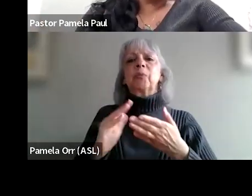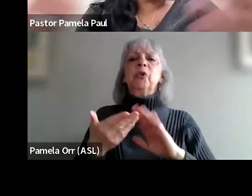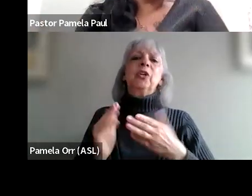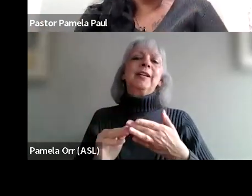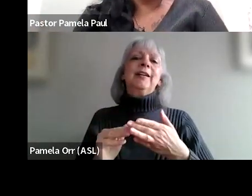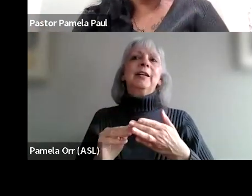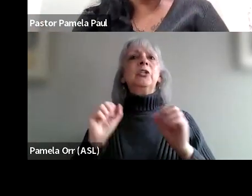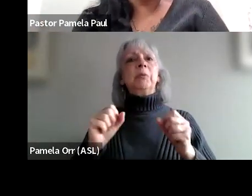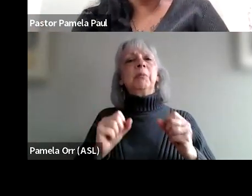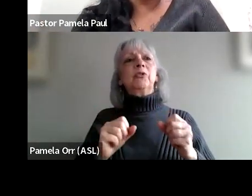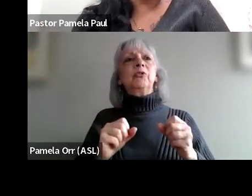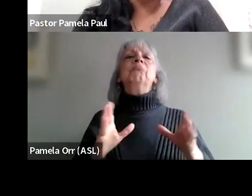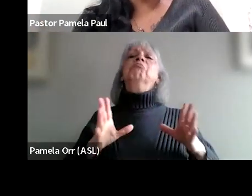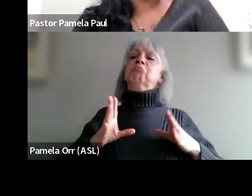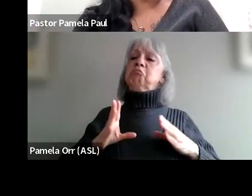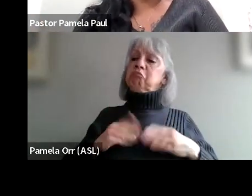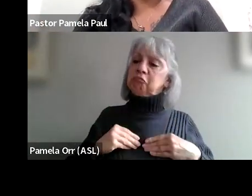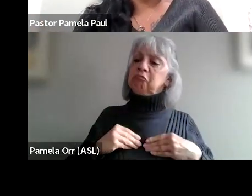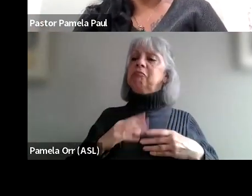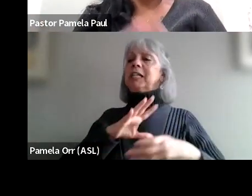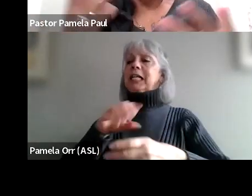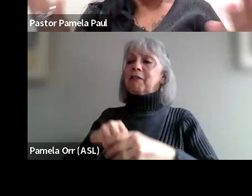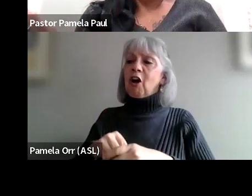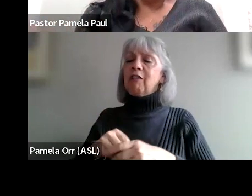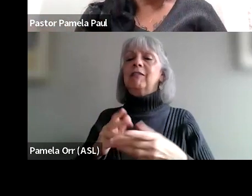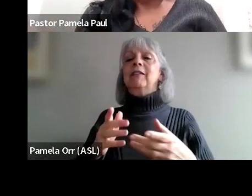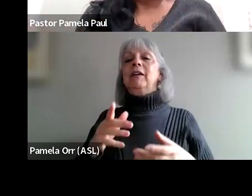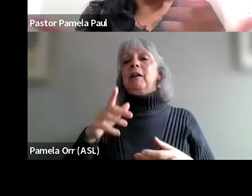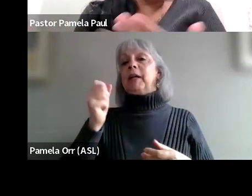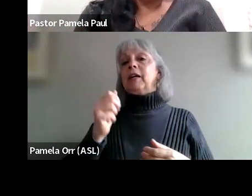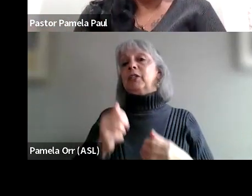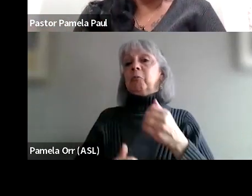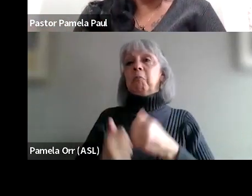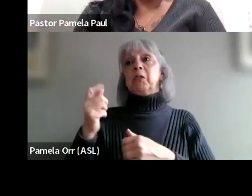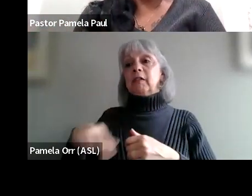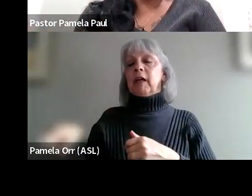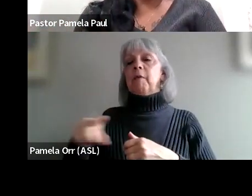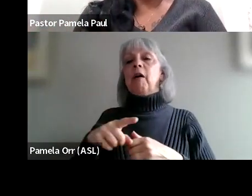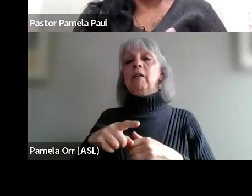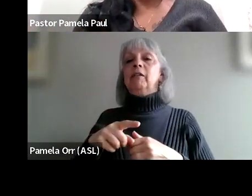para integrar, ya que casi siempre intentan ayudar.